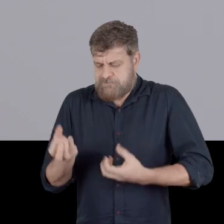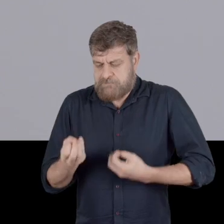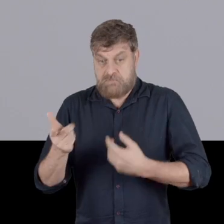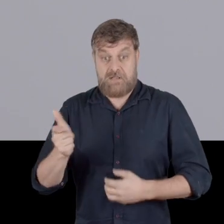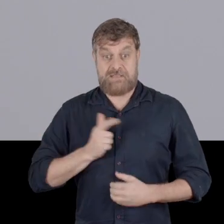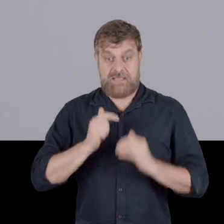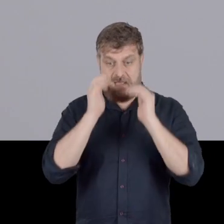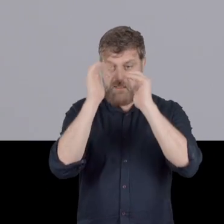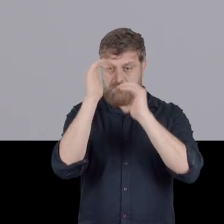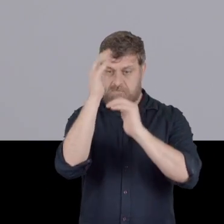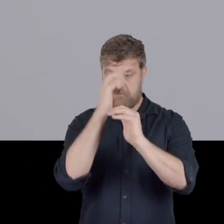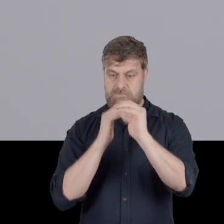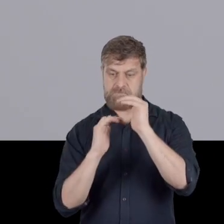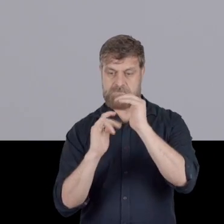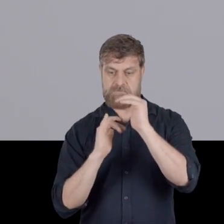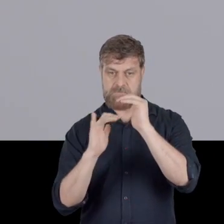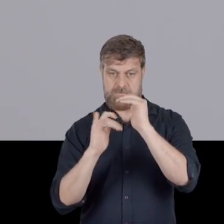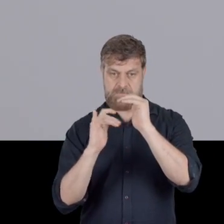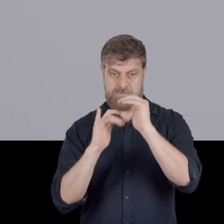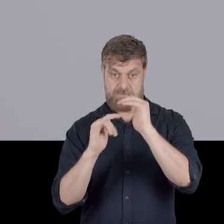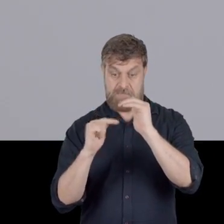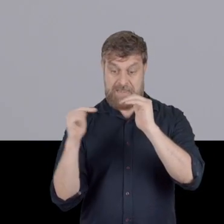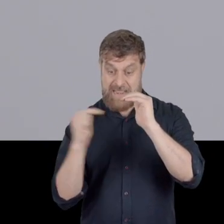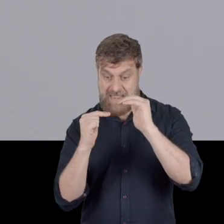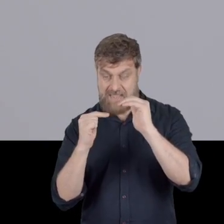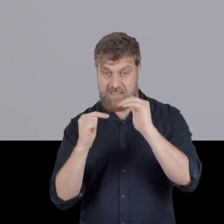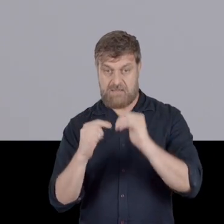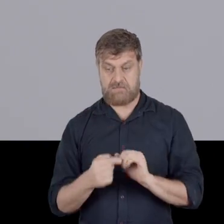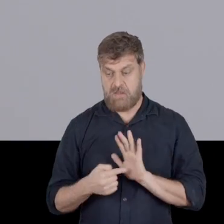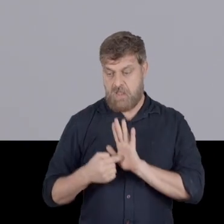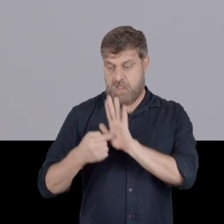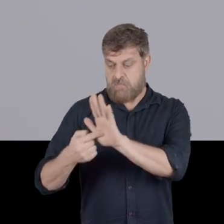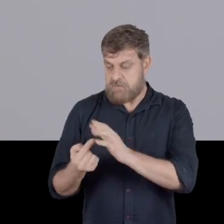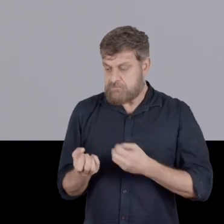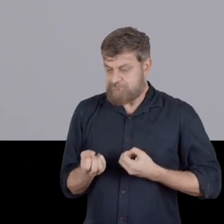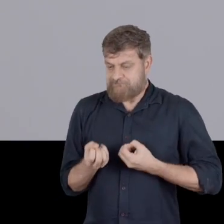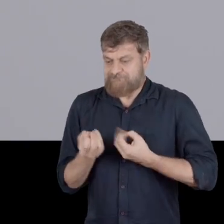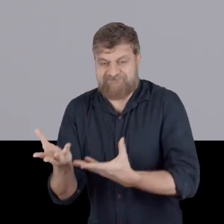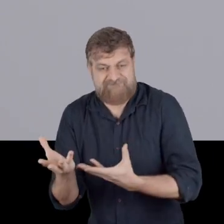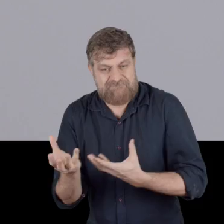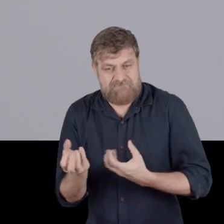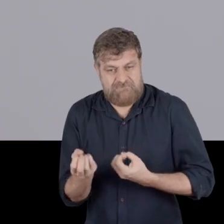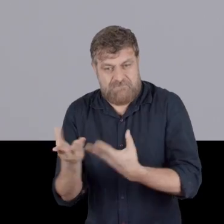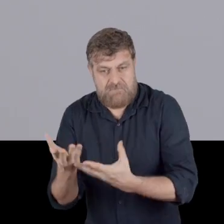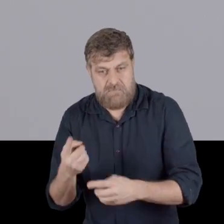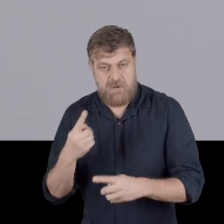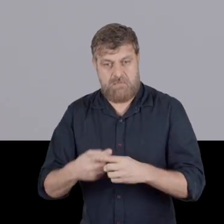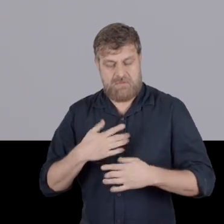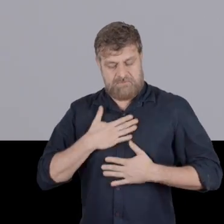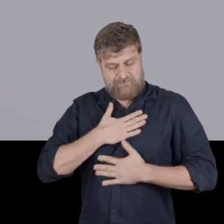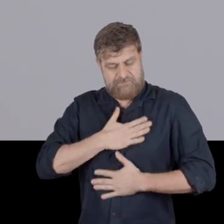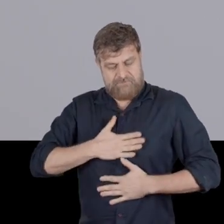e por ter um inconsciente tem sintoma, por ter sintoma tem gozo, por ter gozo tá na vida.